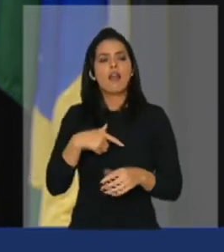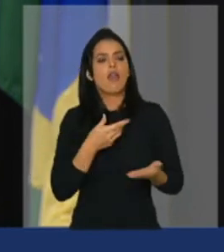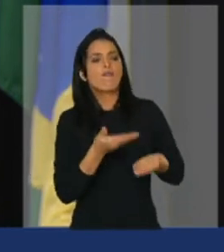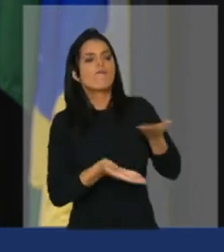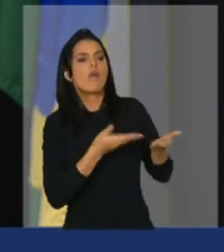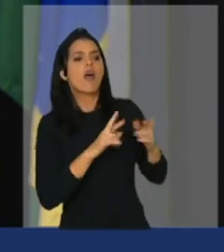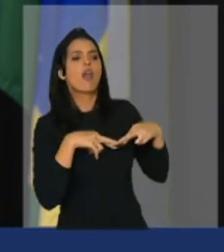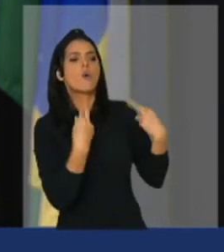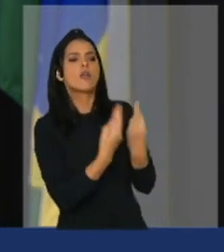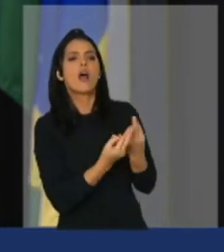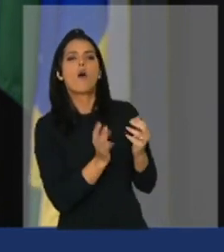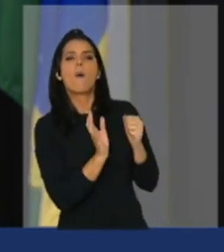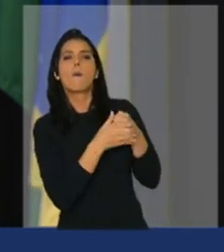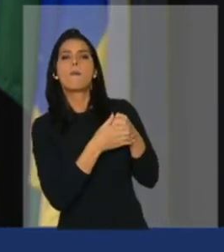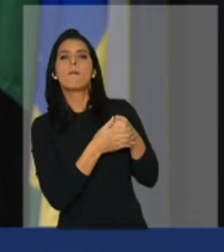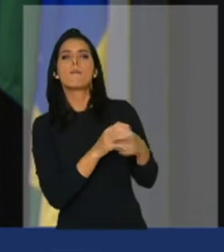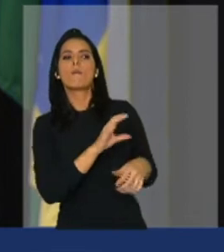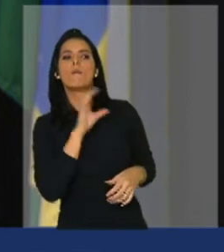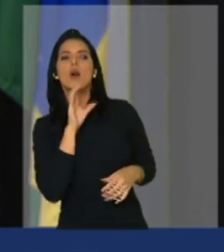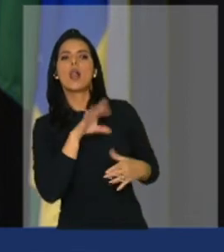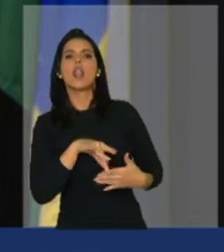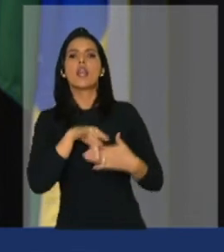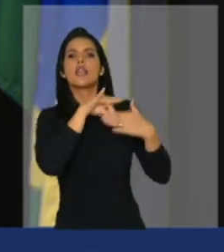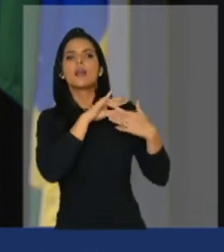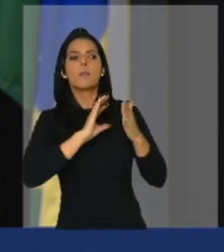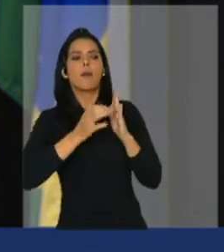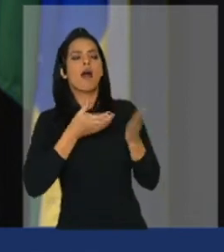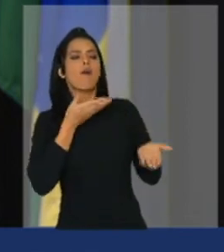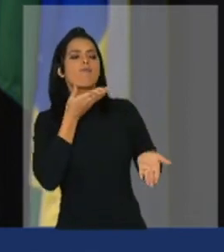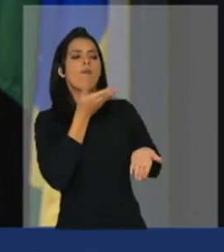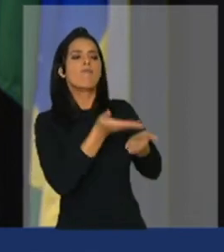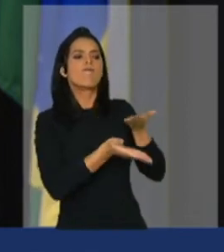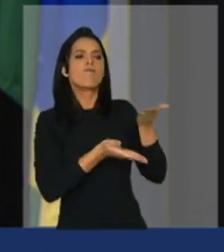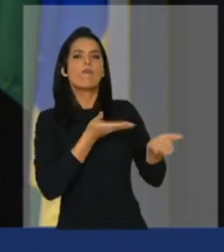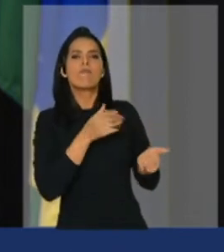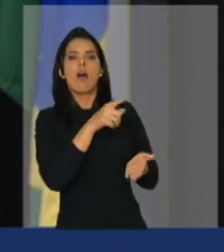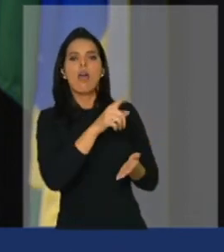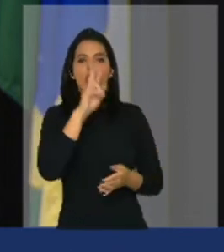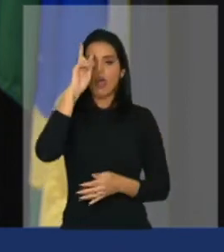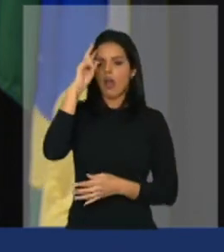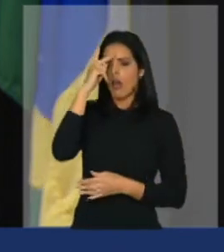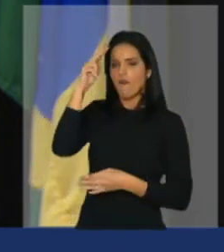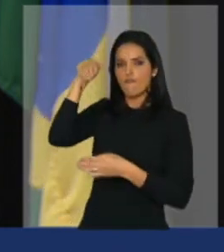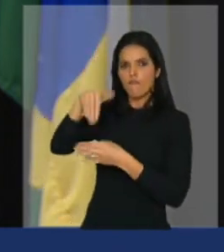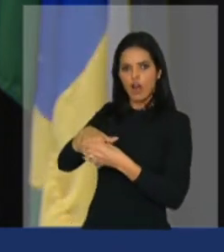E VOTAR CONTRARIAMENTE A ESTA PEC, QUE VEM PARA APRIMORAR O NOSSO SISTEMA ELEITORAL. NA É PAPEL DE UM MAGISTRADO, NÃO